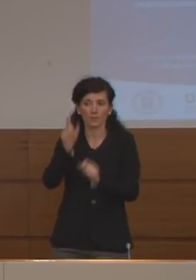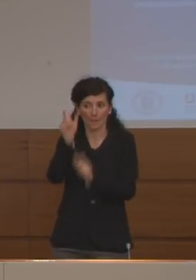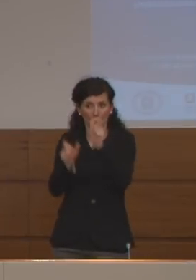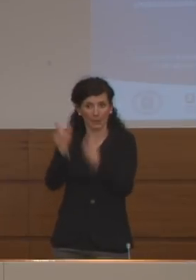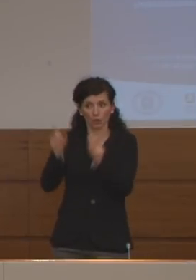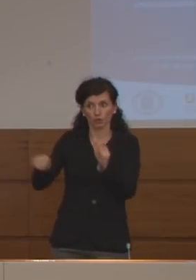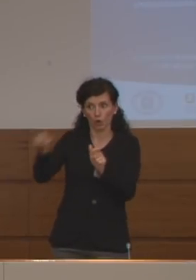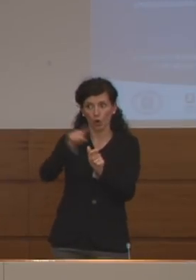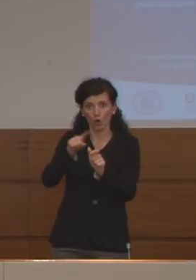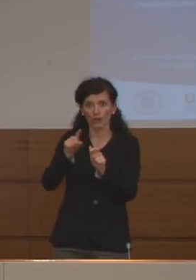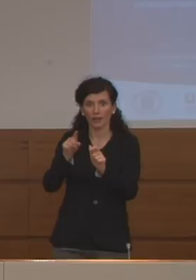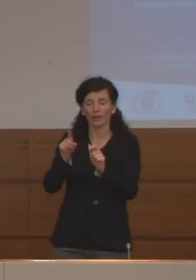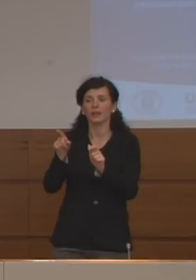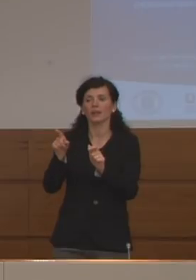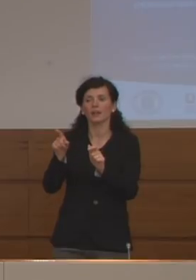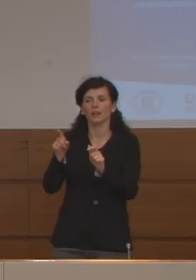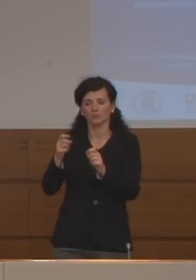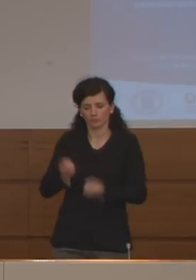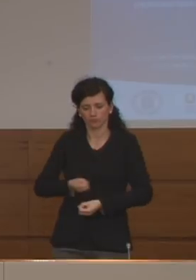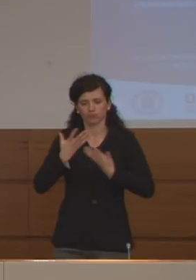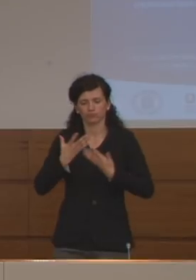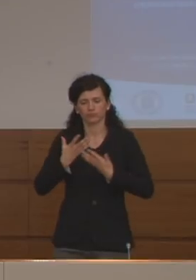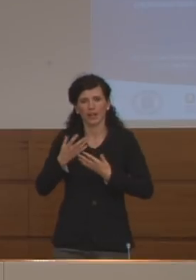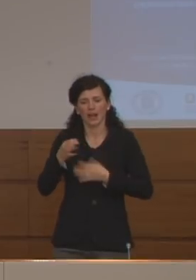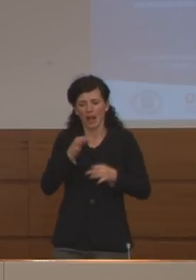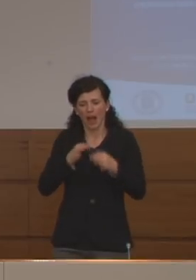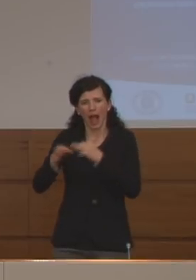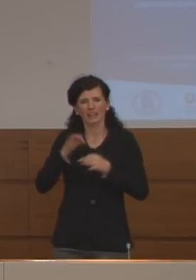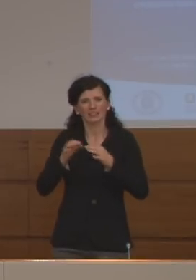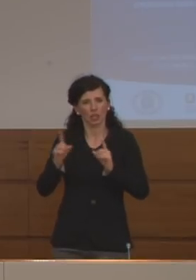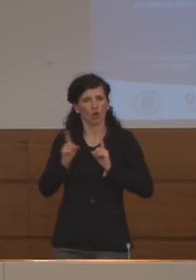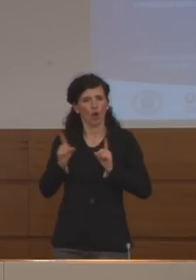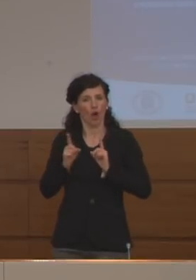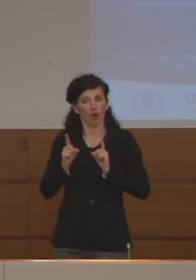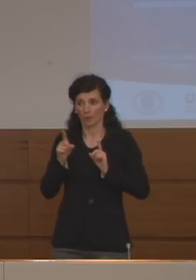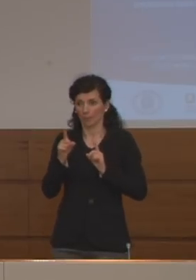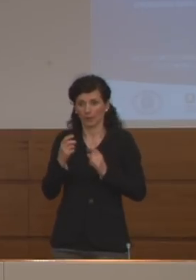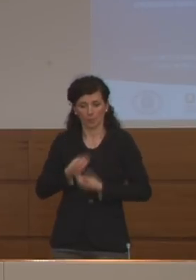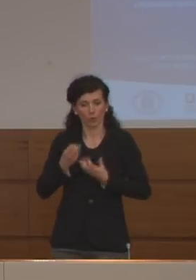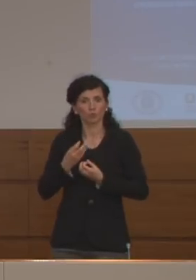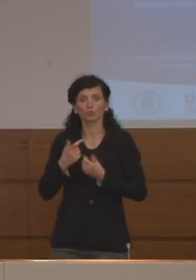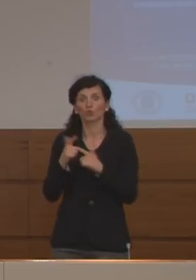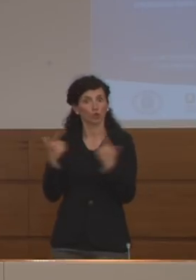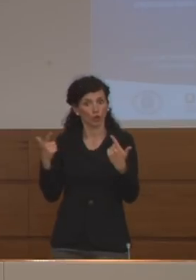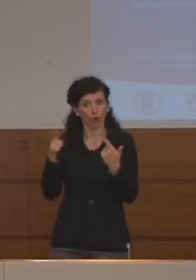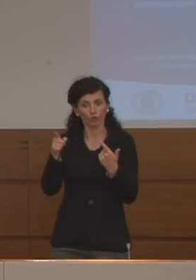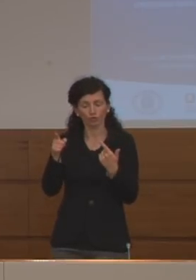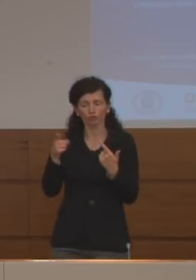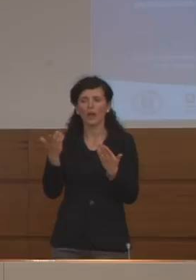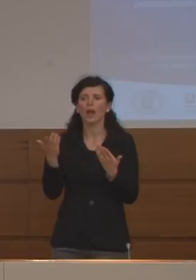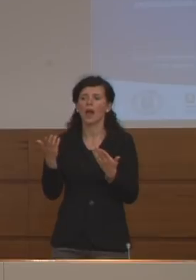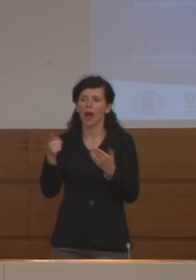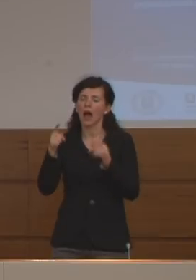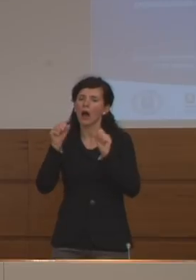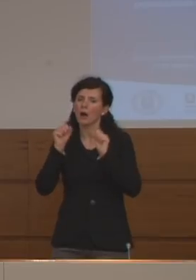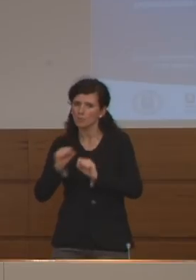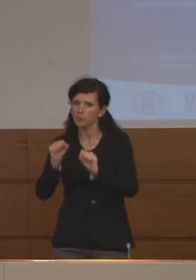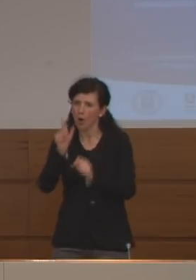avuto una produzione anticorpale come indicatore di esposizione al virus sia